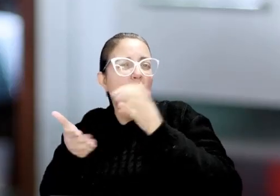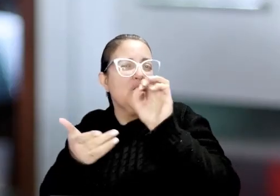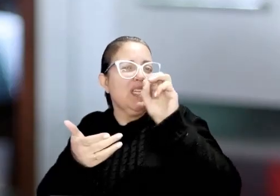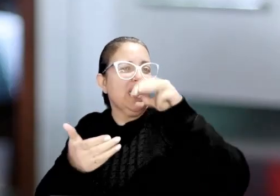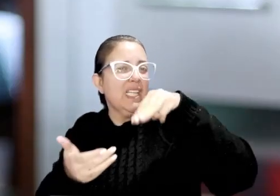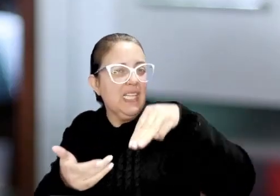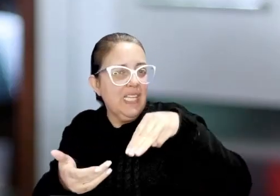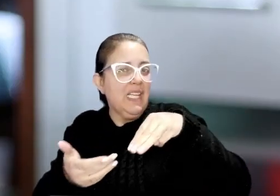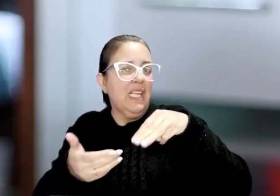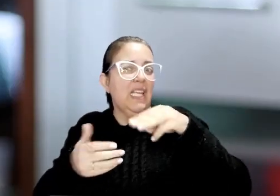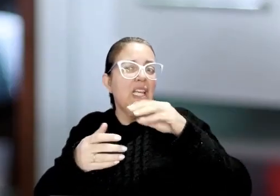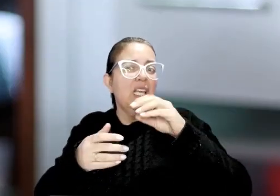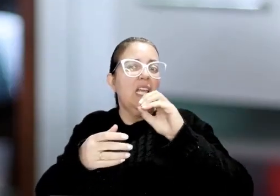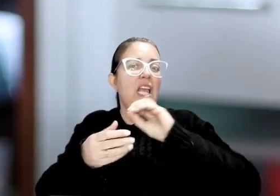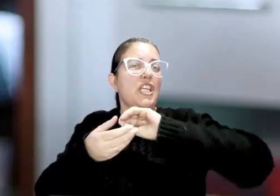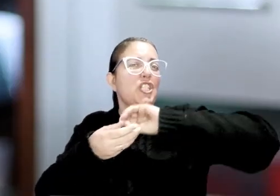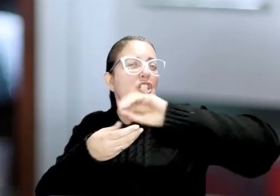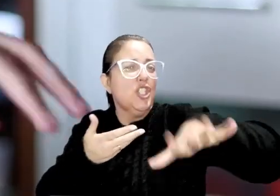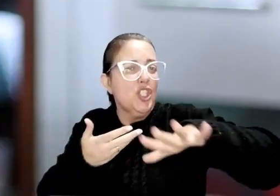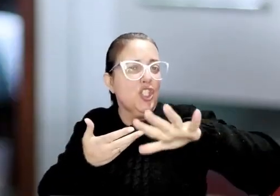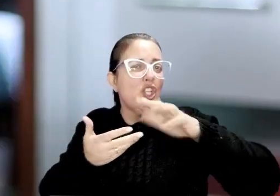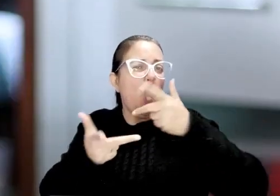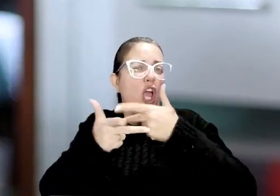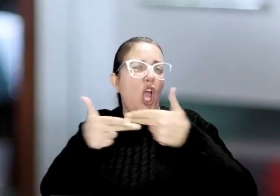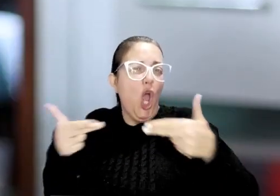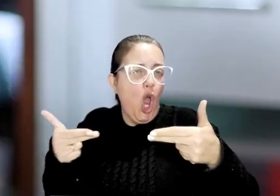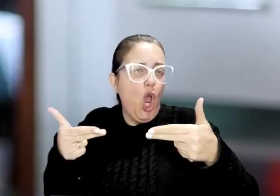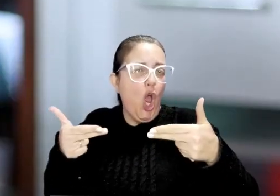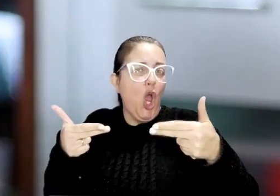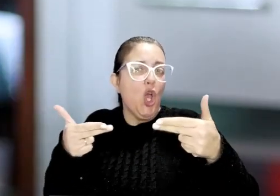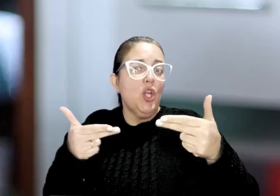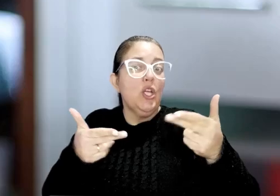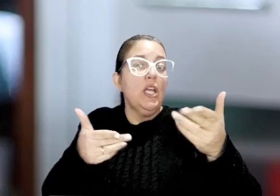coisas ali que acaba atraindo mais peixes ali para aquela localidade então ele ele acaba não